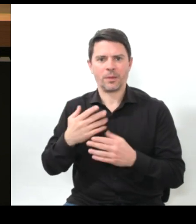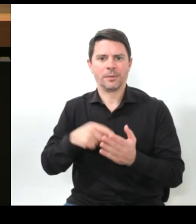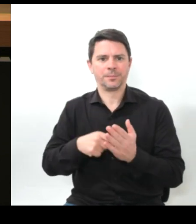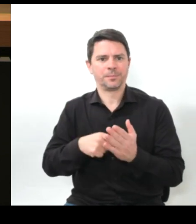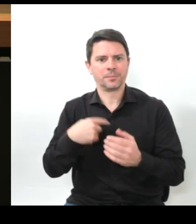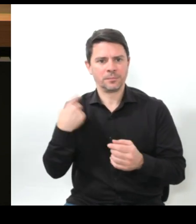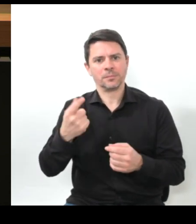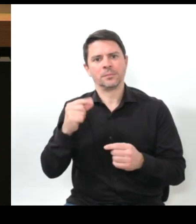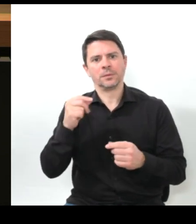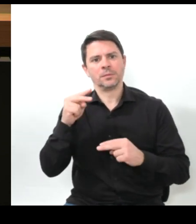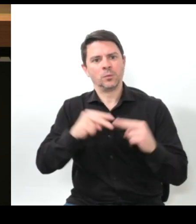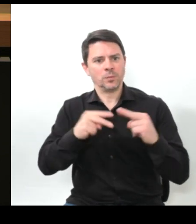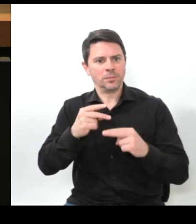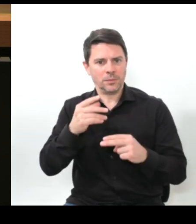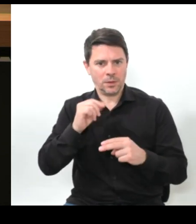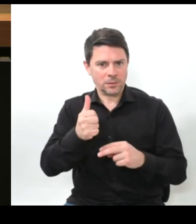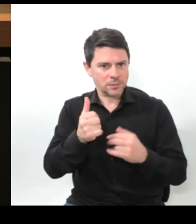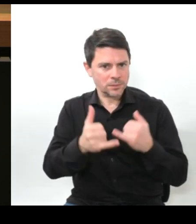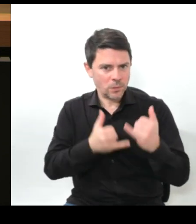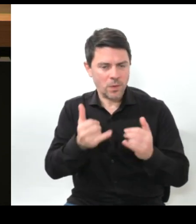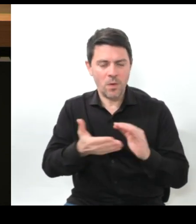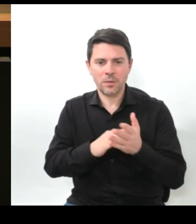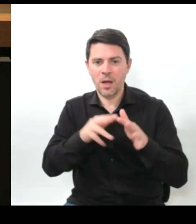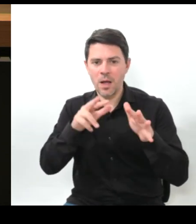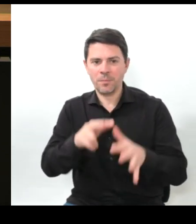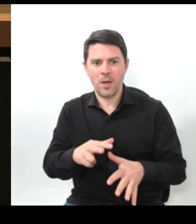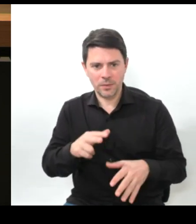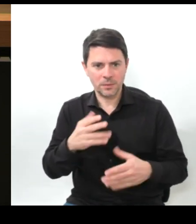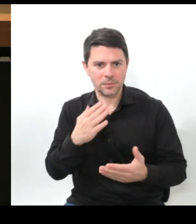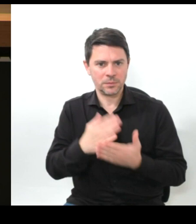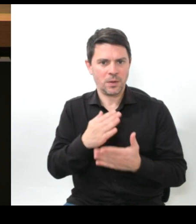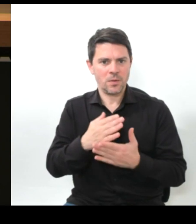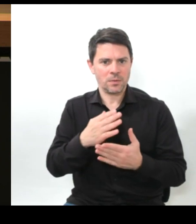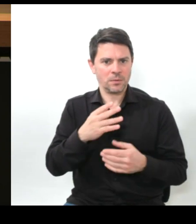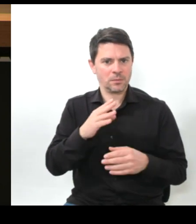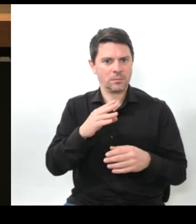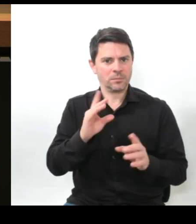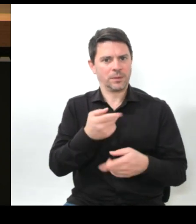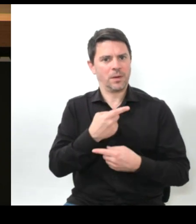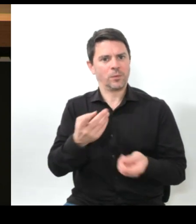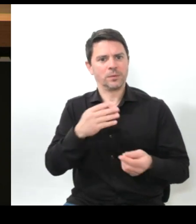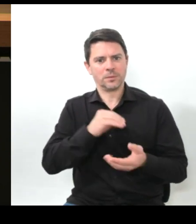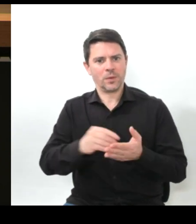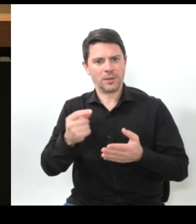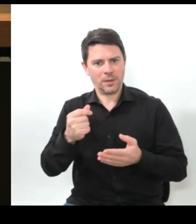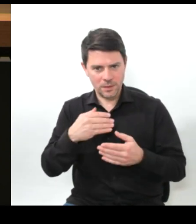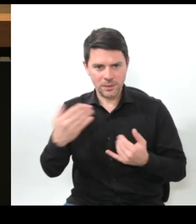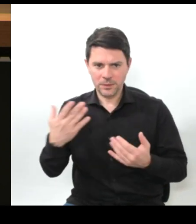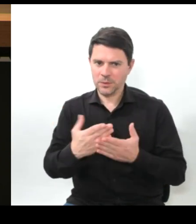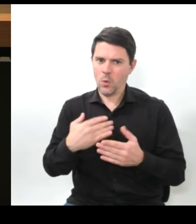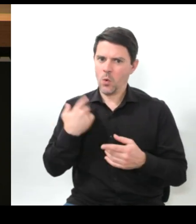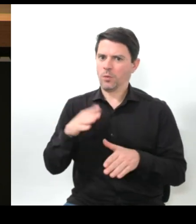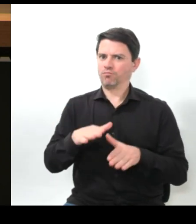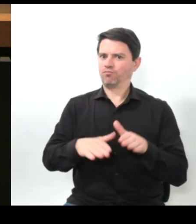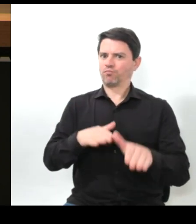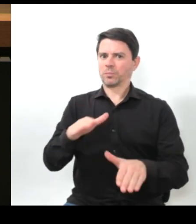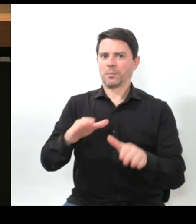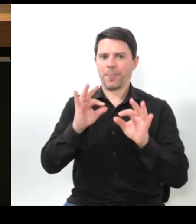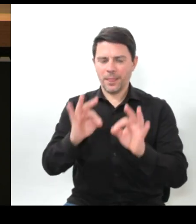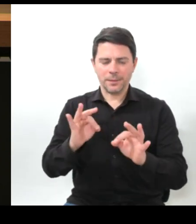(Beifall) Für uns Sozialdemokraten ist aber auch klar, dass es noch weitere große Baustellen bei den Gesundheitsfachbberufen gib. Die Schulgeldfreiheit ist nur